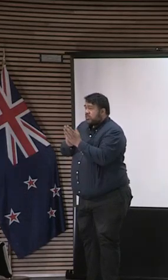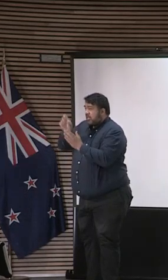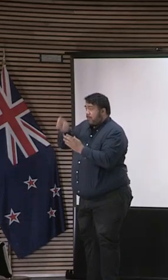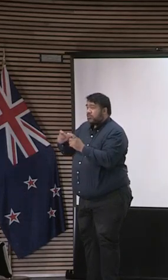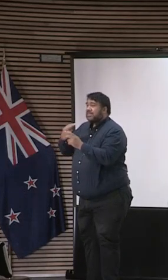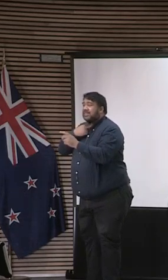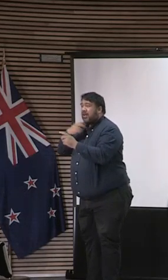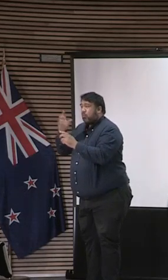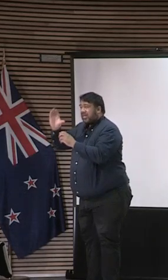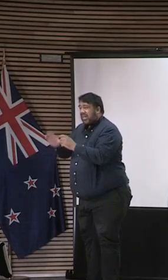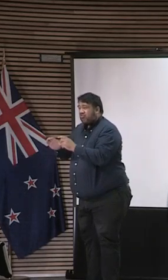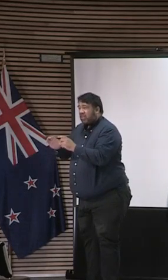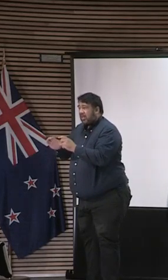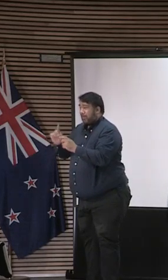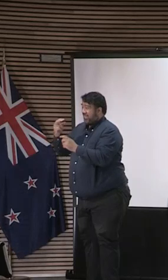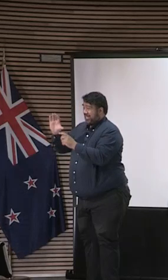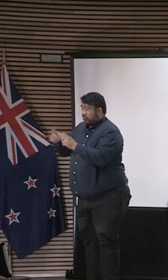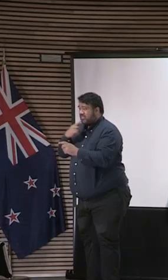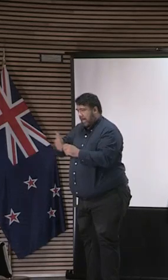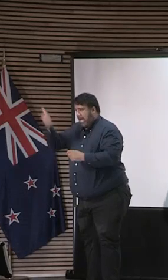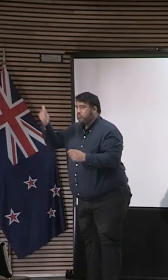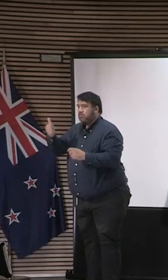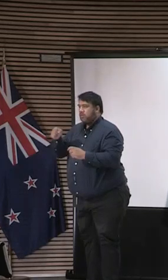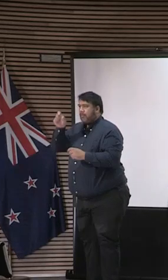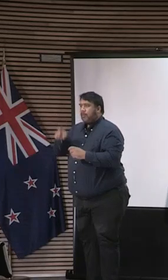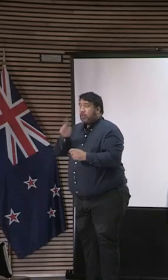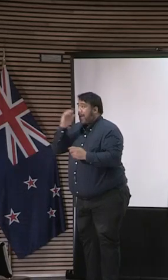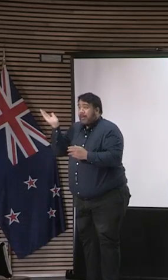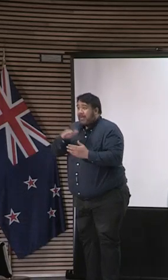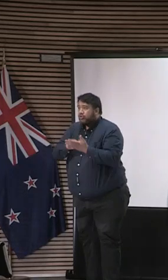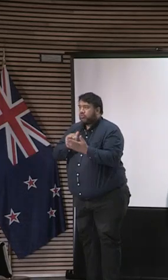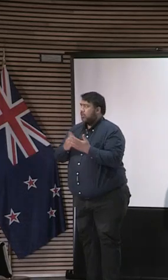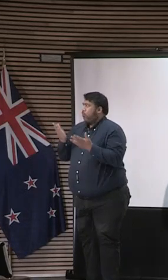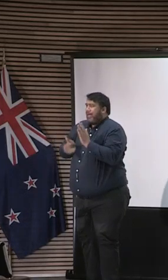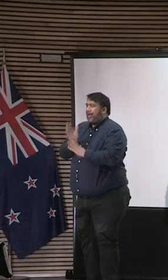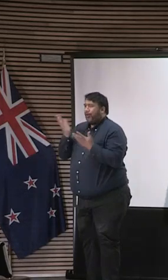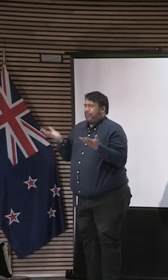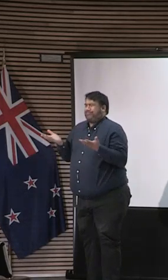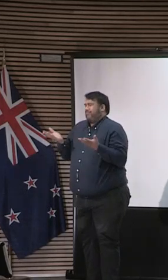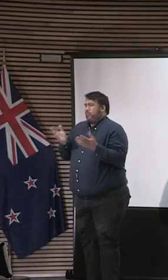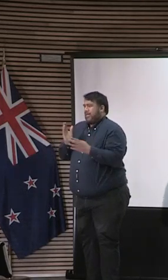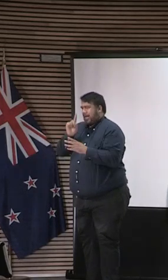whakatau i nga taangata o nga iwi o Niu Tireni kia kaua ratou e ahei ki te hoki mai. Te auraa ra, ka raru tonu ratou ki etahi